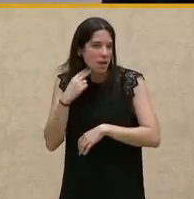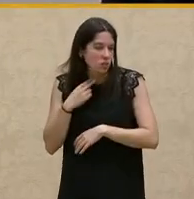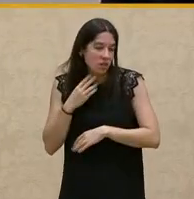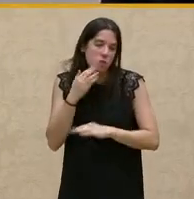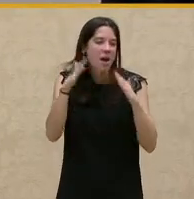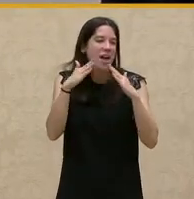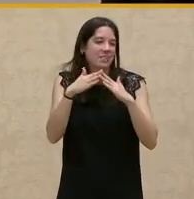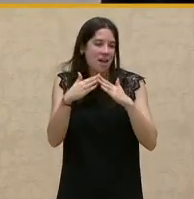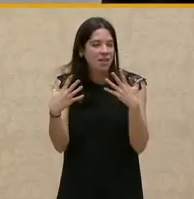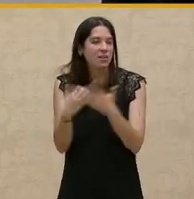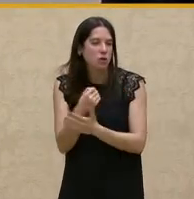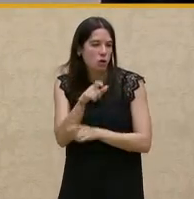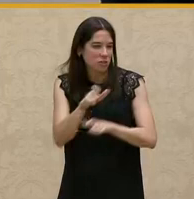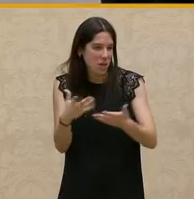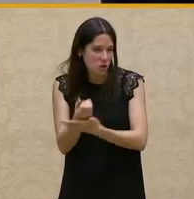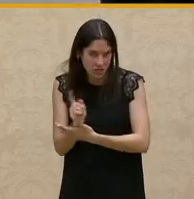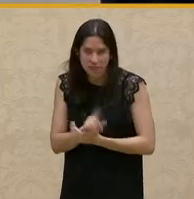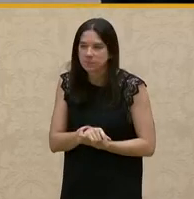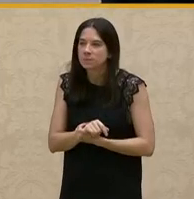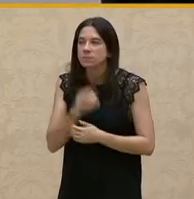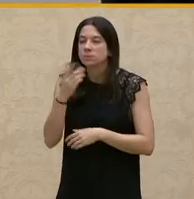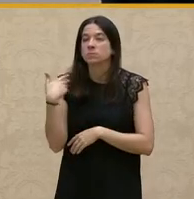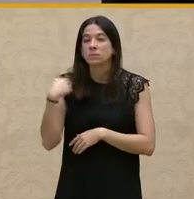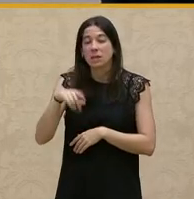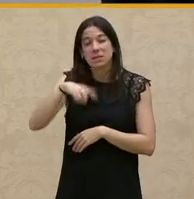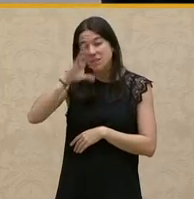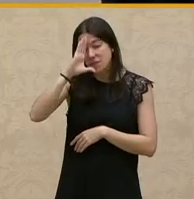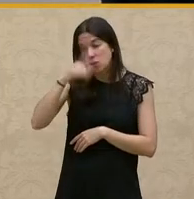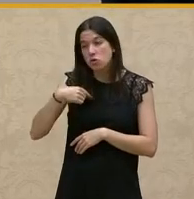Cuando en el pasado mes de febrero tuve la oportunidad de reunirme aquí con Ricard, el